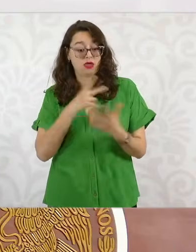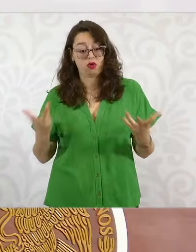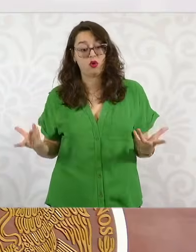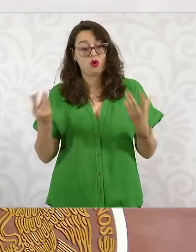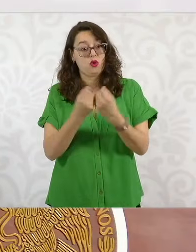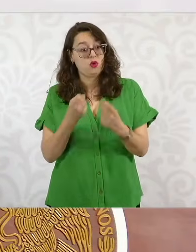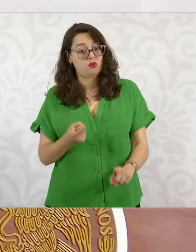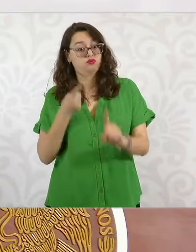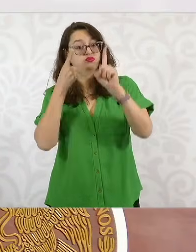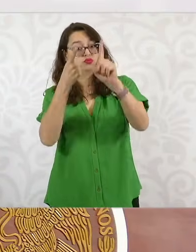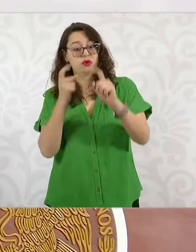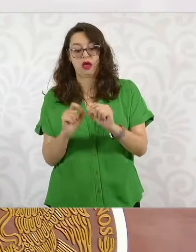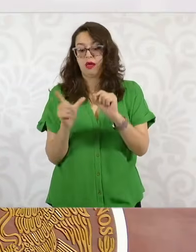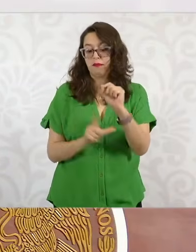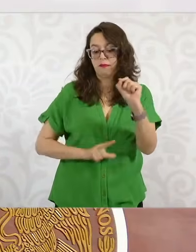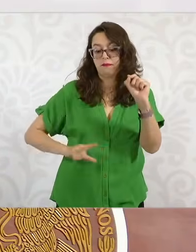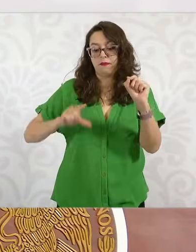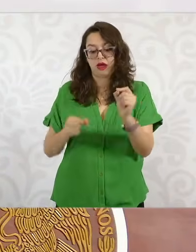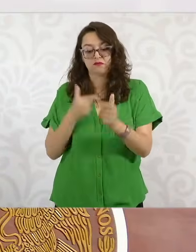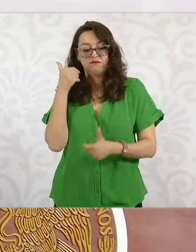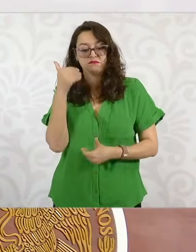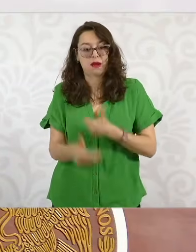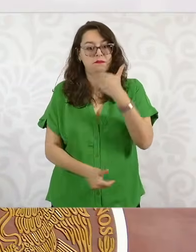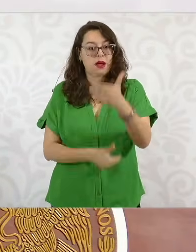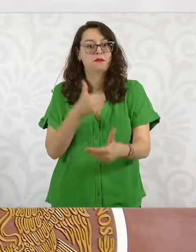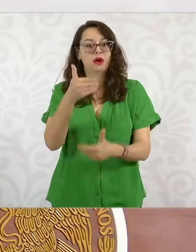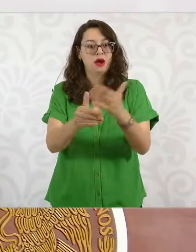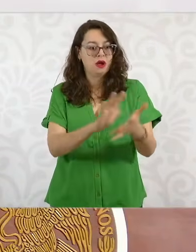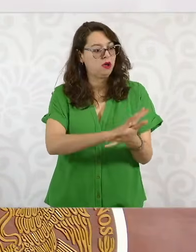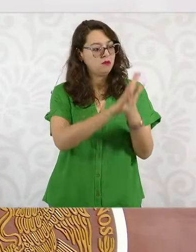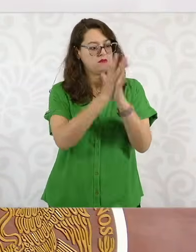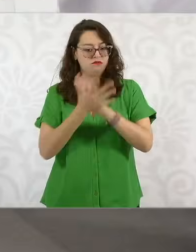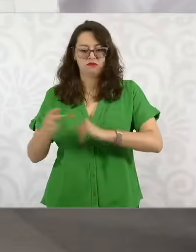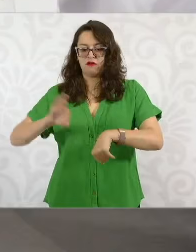México seguirá en el camino para convertirse en una potencia farmacéutica regional.